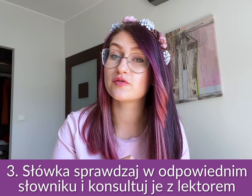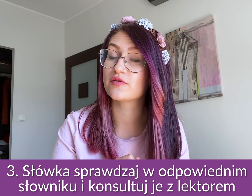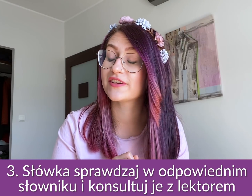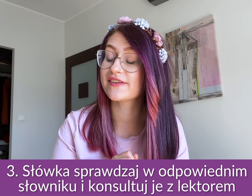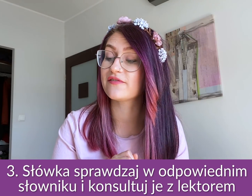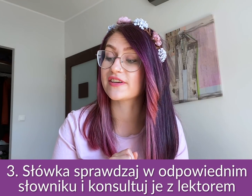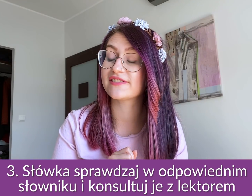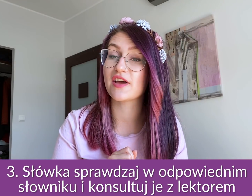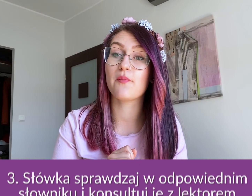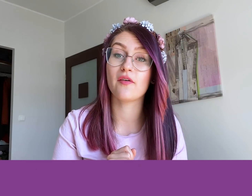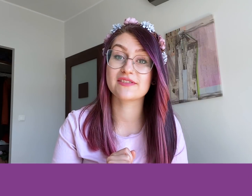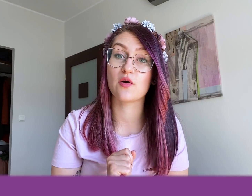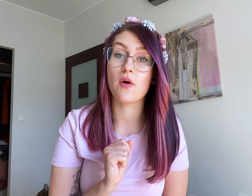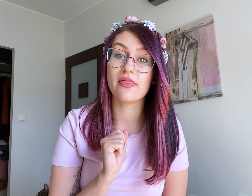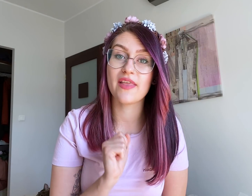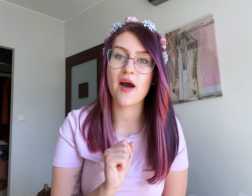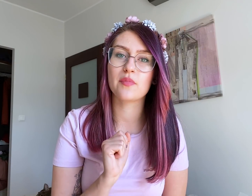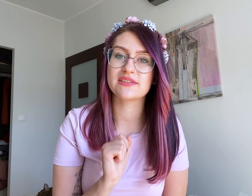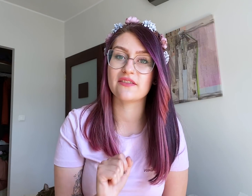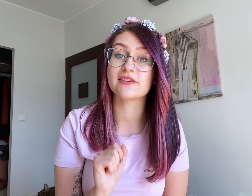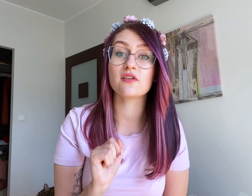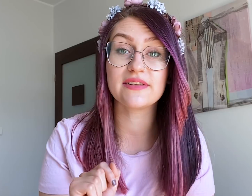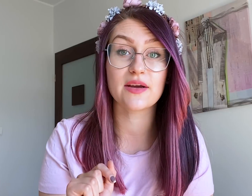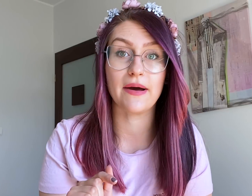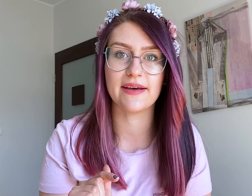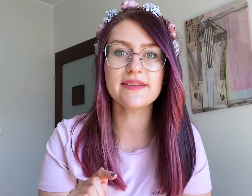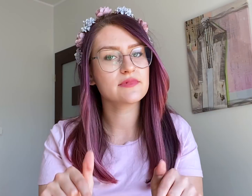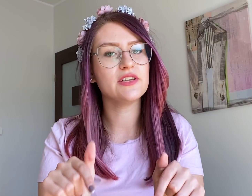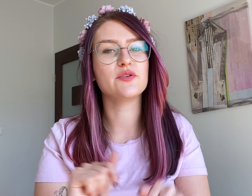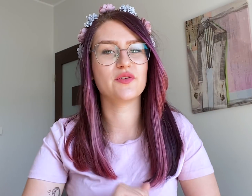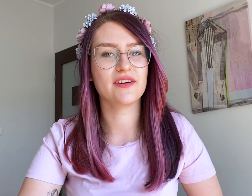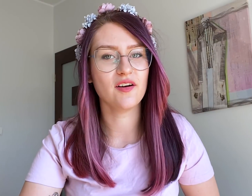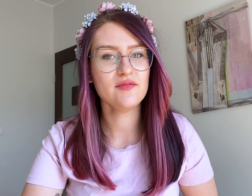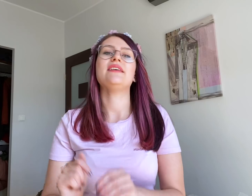który właśnie powstał na podstawie solidnych badań, linkuję go.